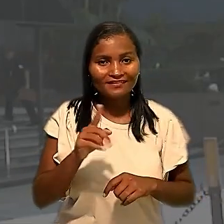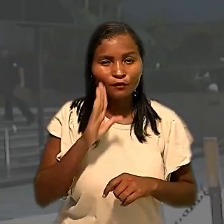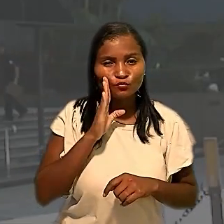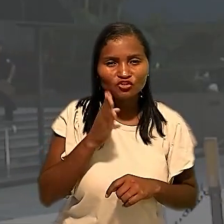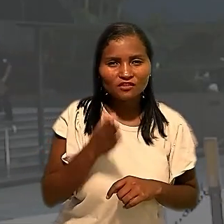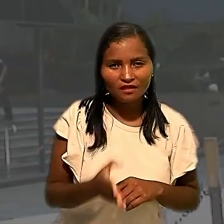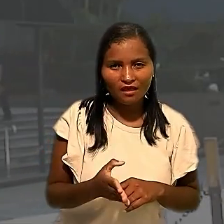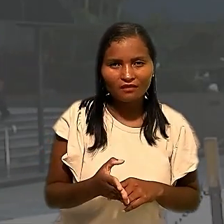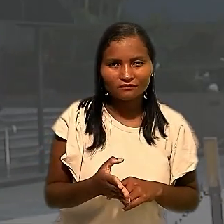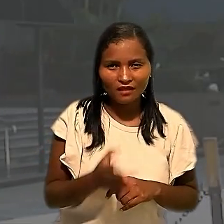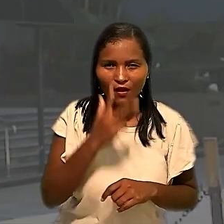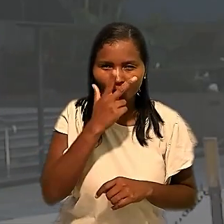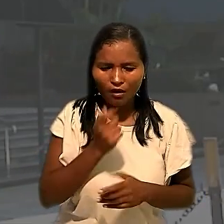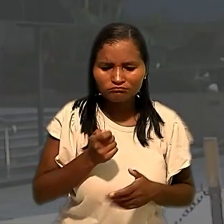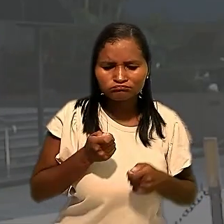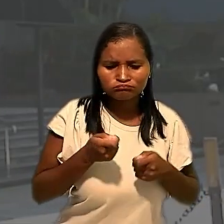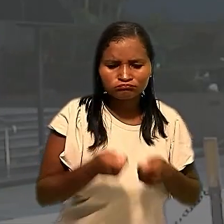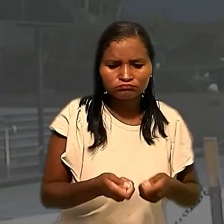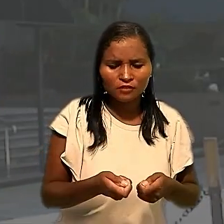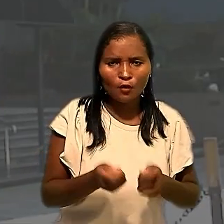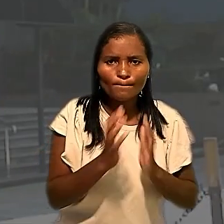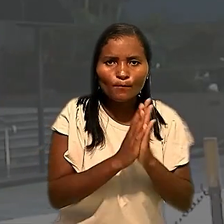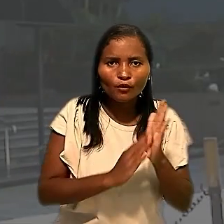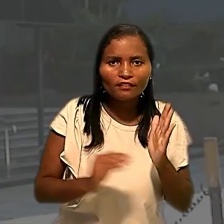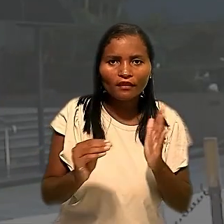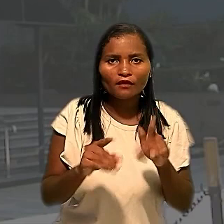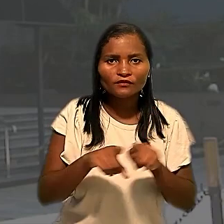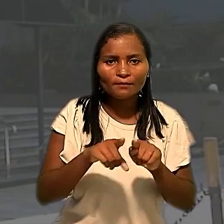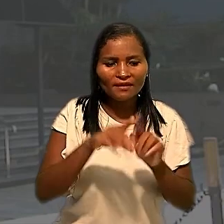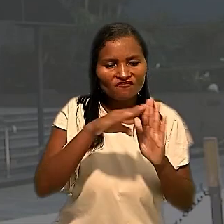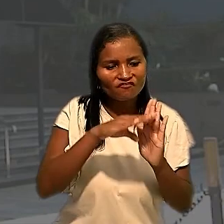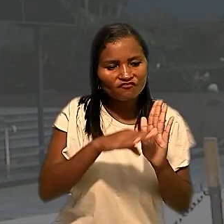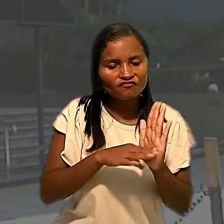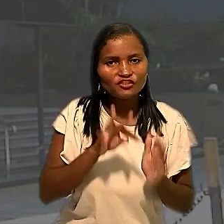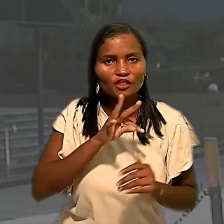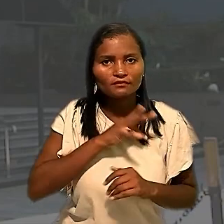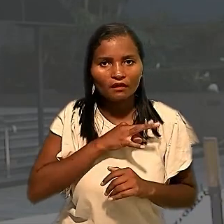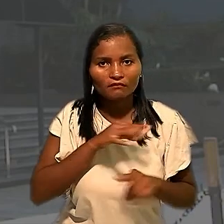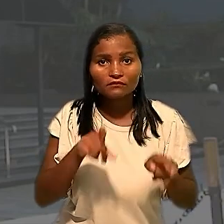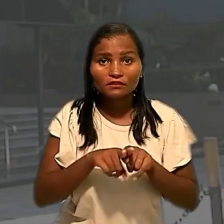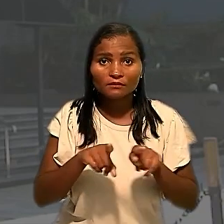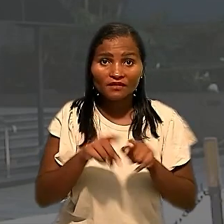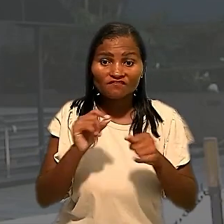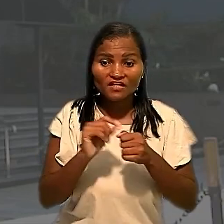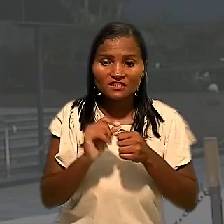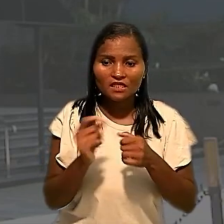por meio de imposição de modelo e de ficha técnica, além de fazer devolução de peças.